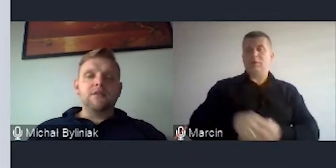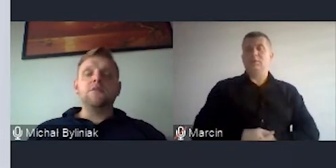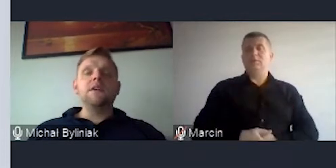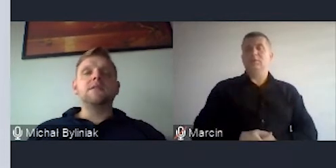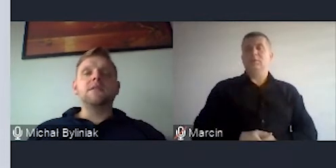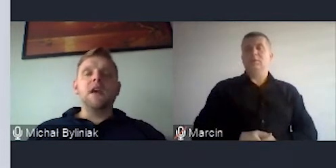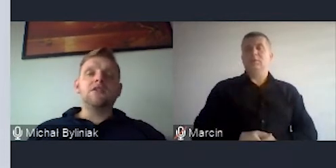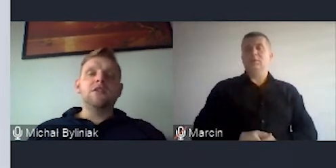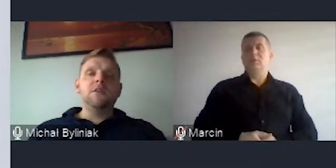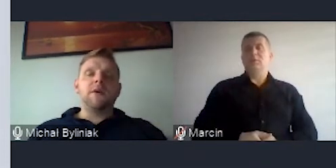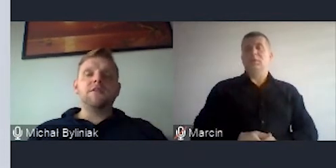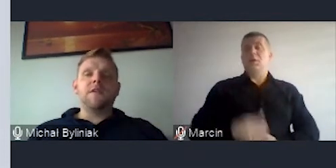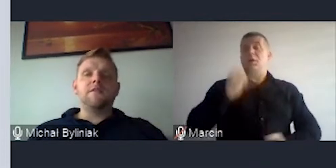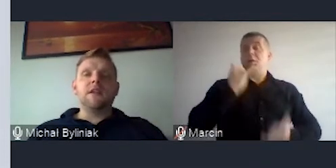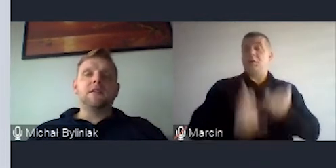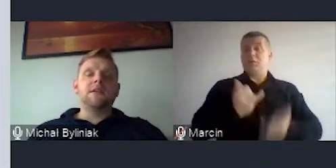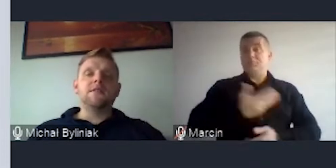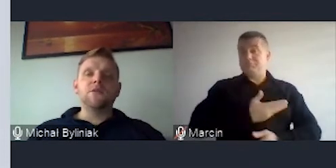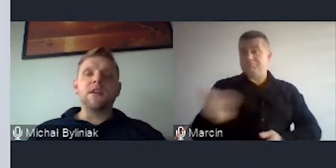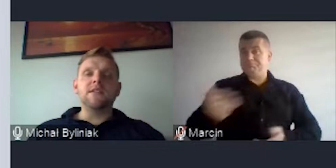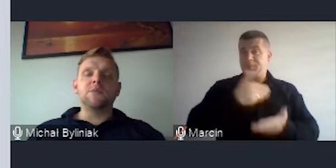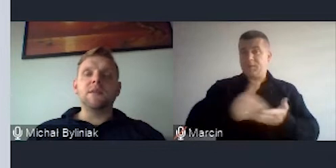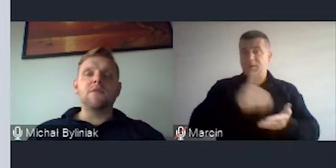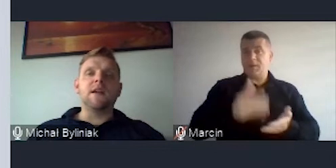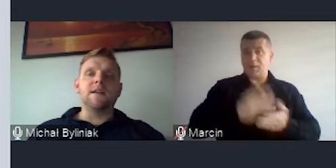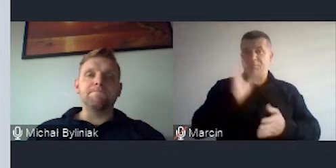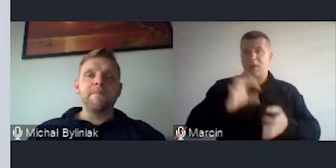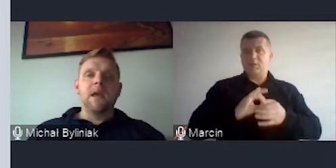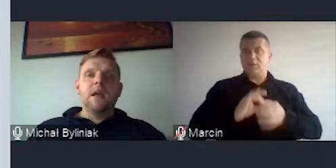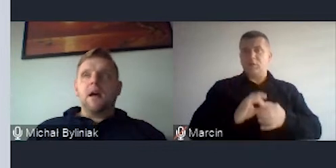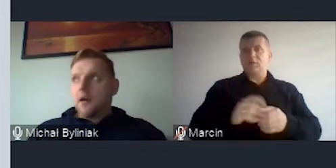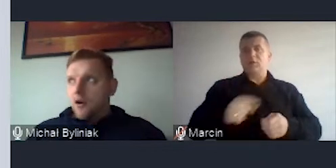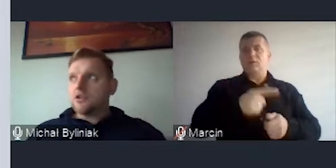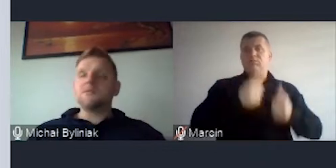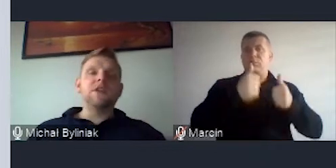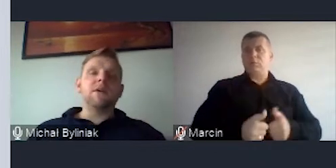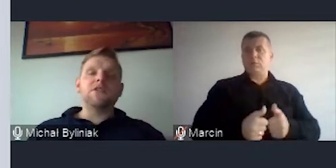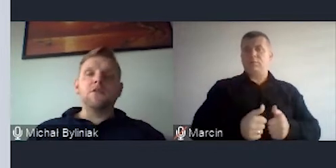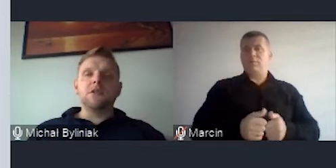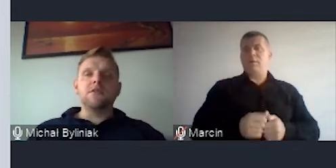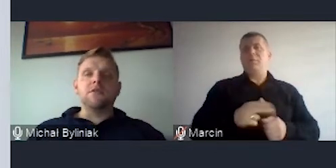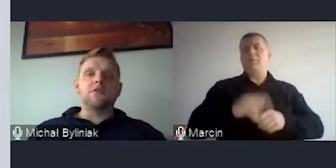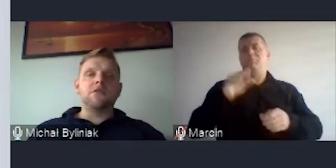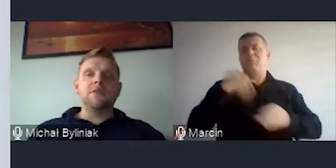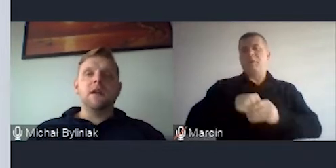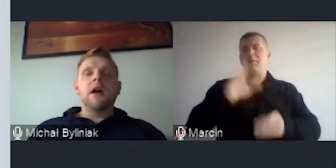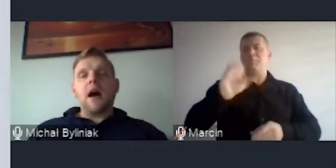Natomiast jeśli Państwa wydatek jest związany z postępowaniem chociażby na bazie konkurencyjności,